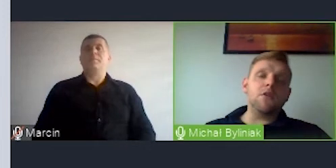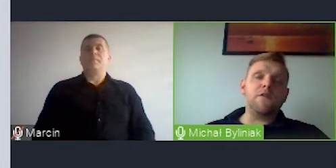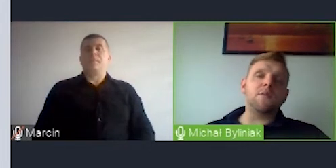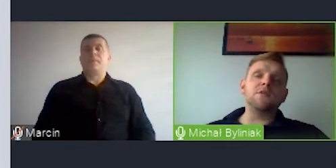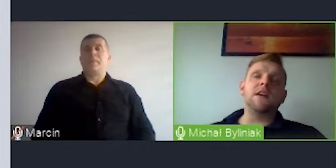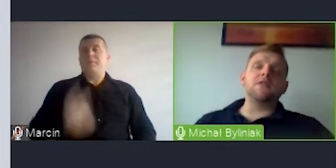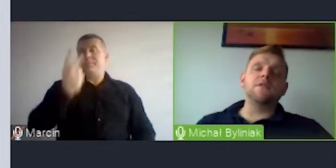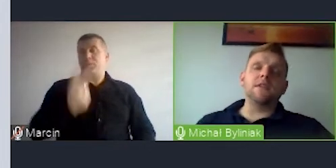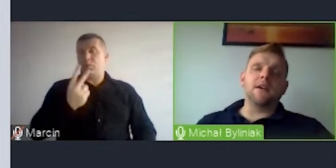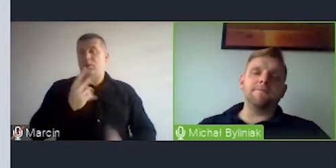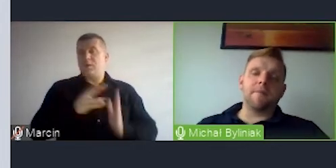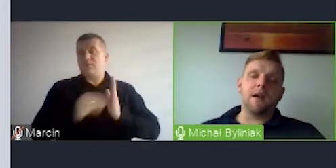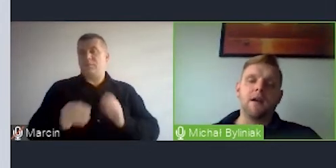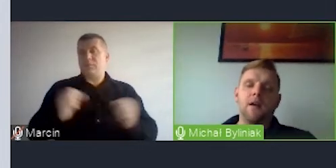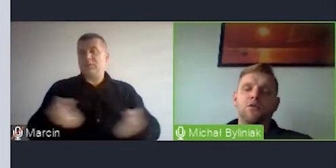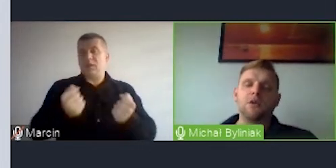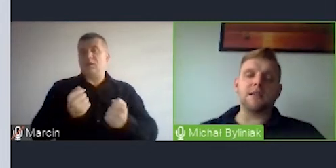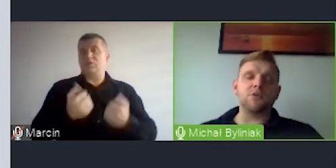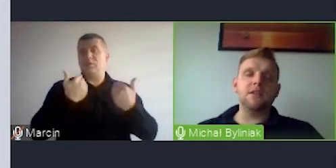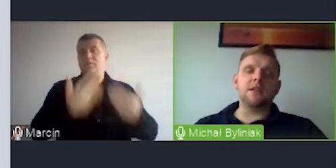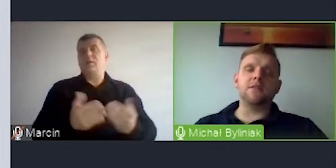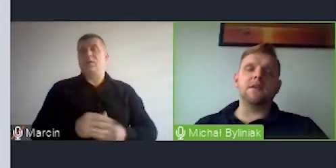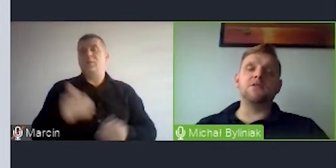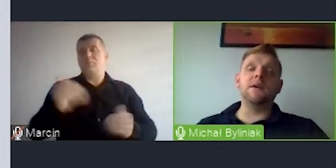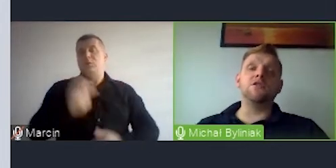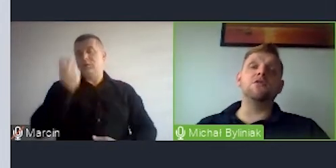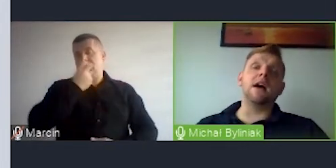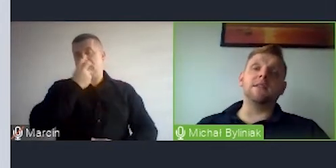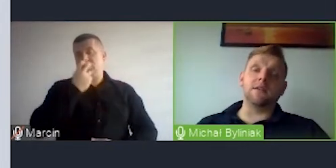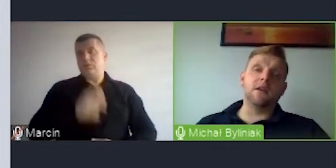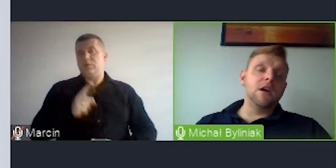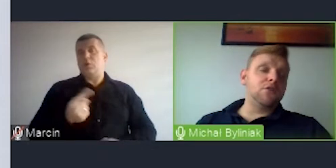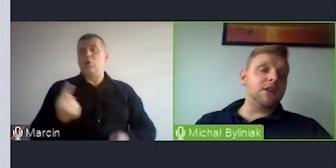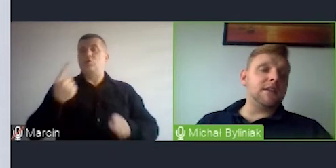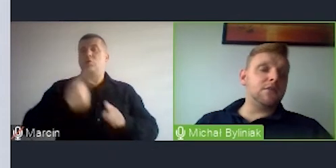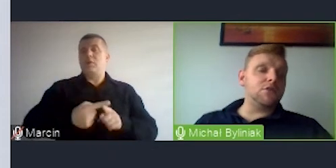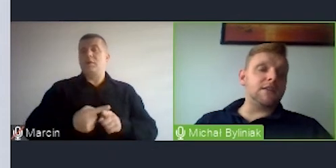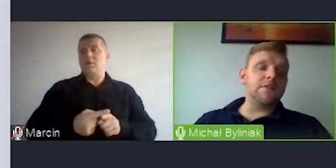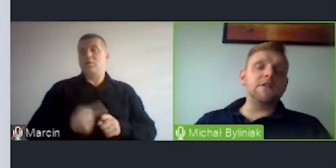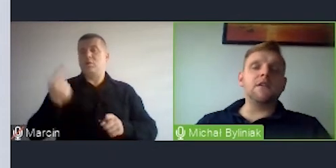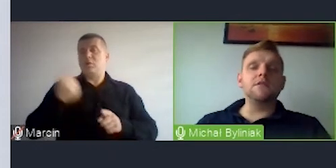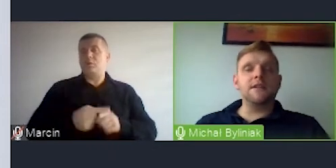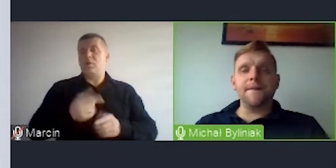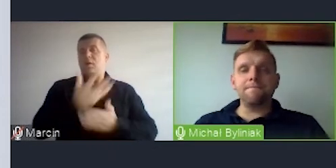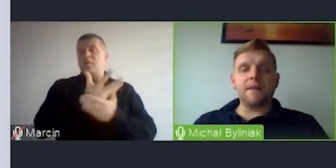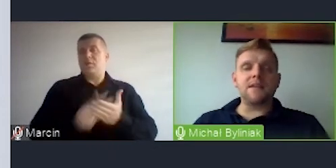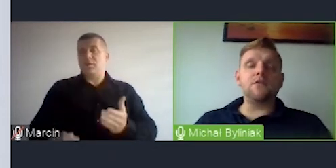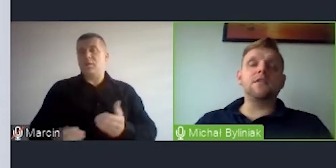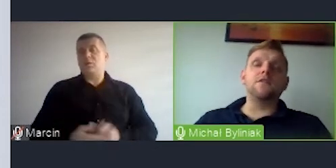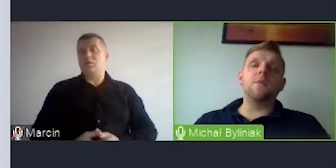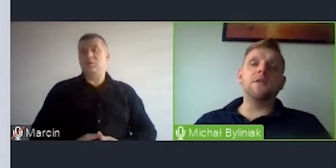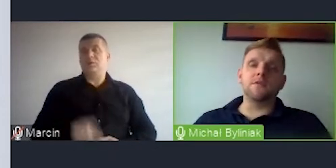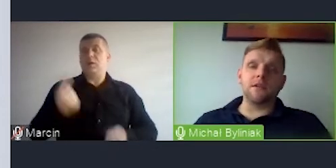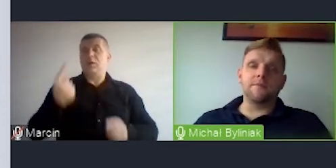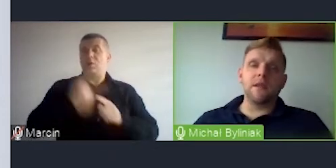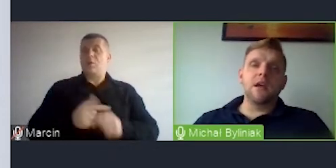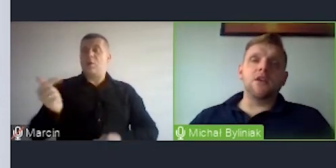Drugą formą zaangażowania, która nas może interesować, będzie dodatek. Dodatek to dodatkowe wynagrodzenie za dodatkowe obowiązki.